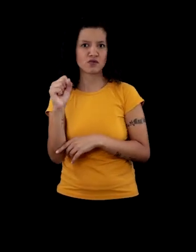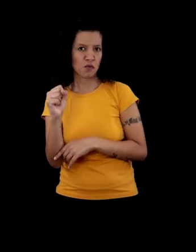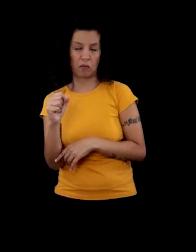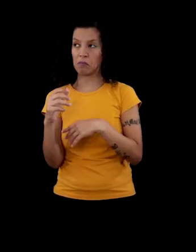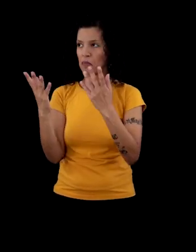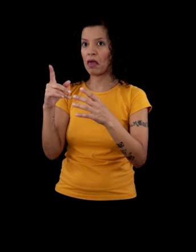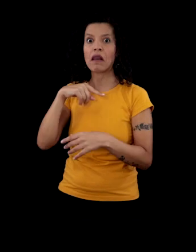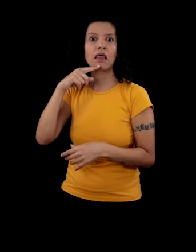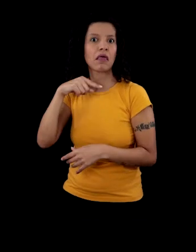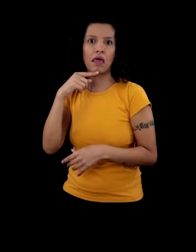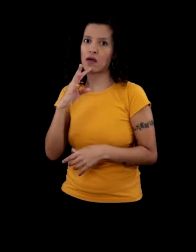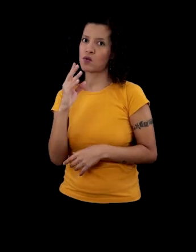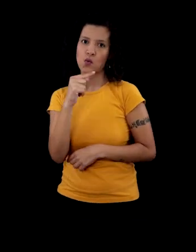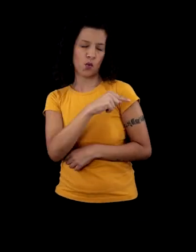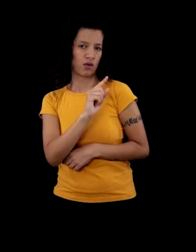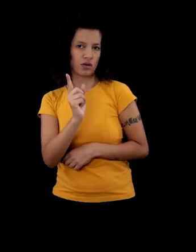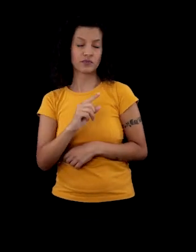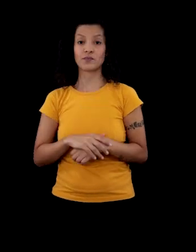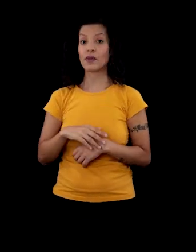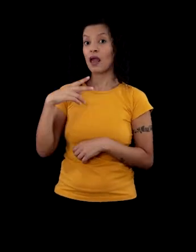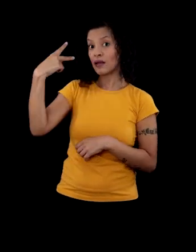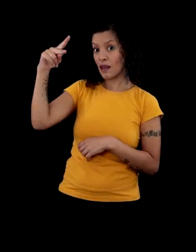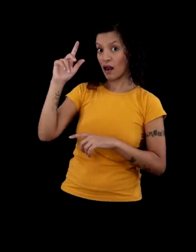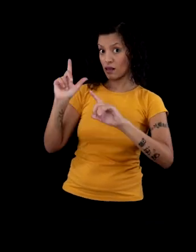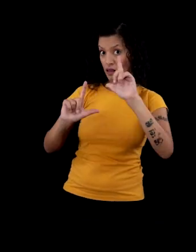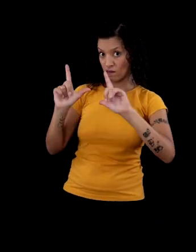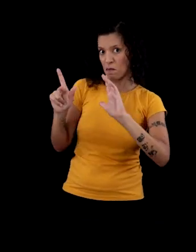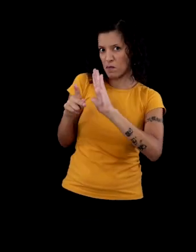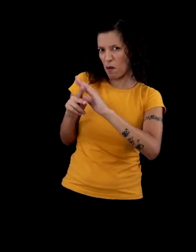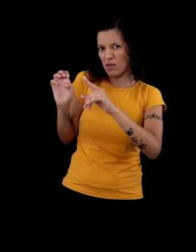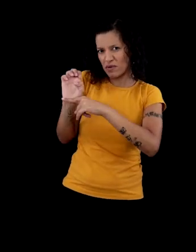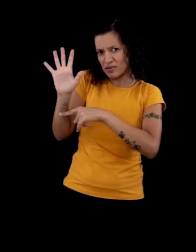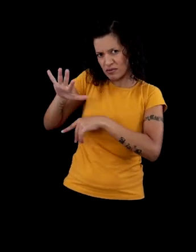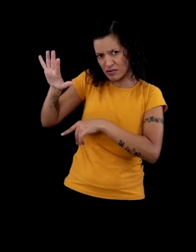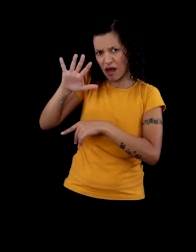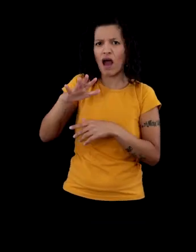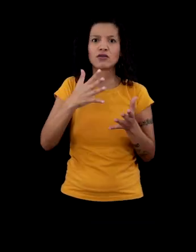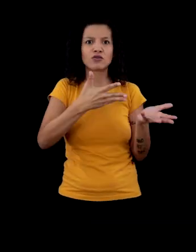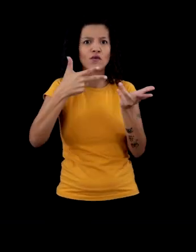ninguém a conhecia e a TV estatal, que era quem estava promovendo,